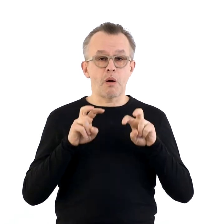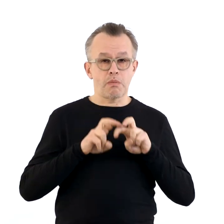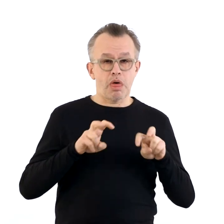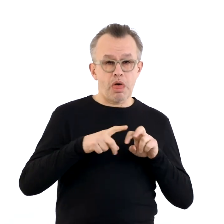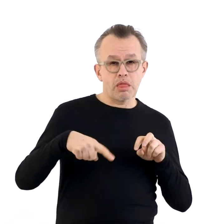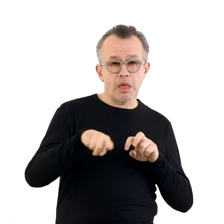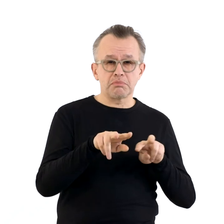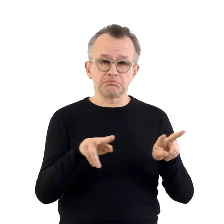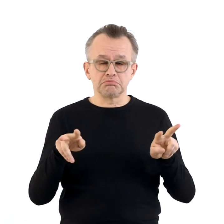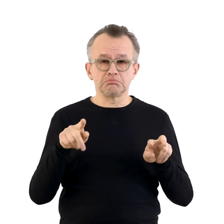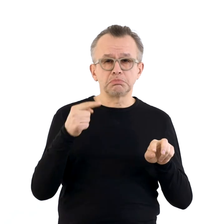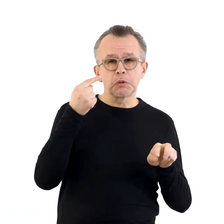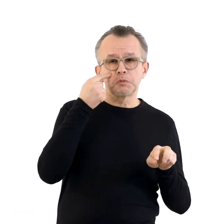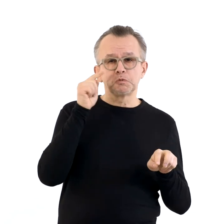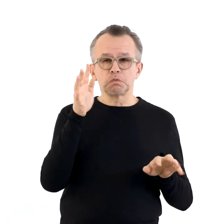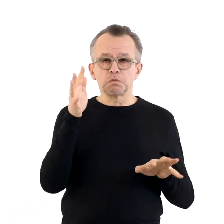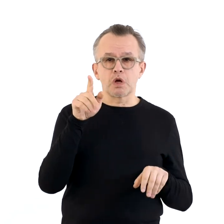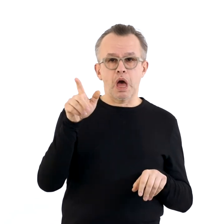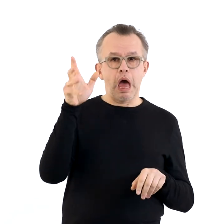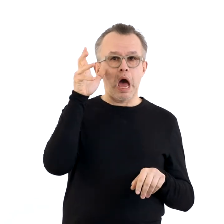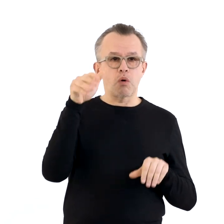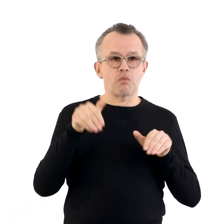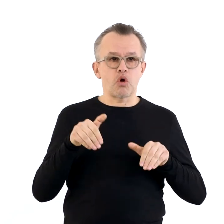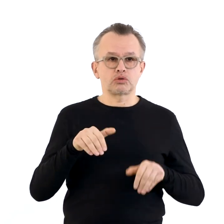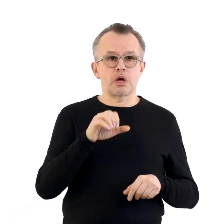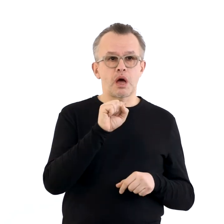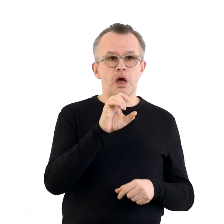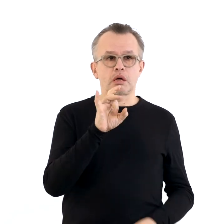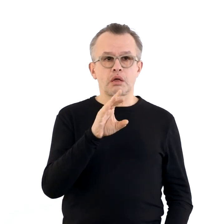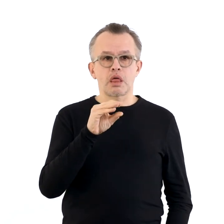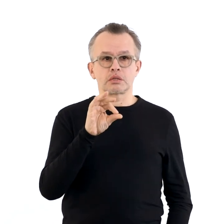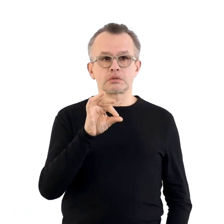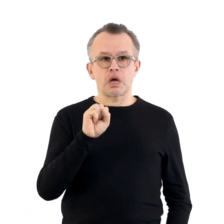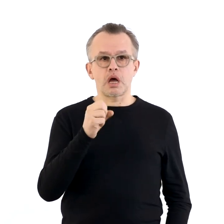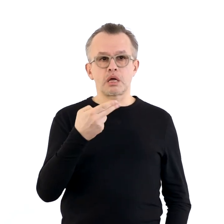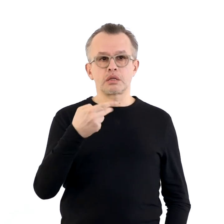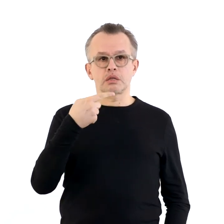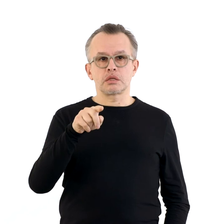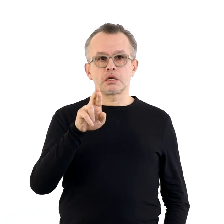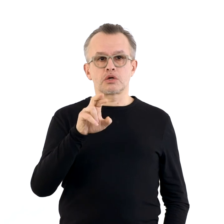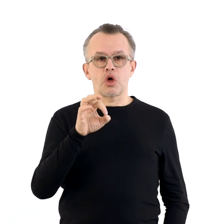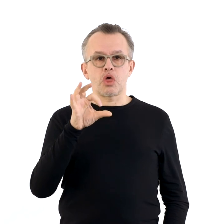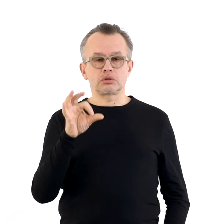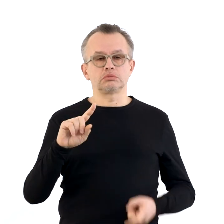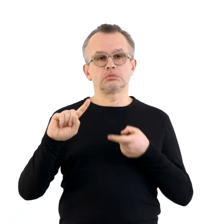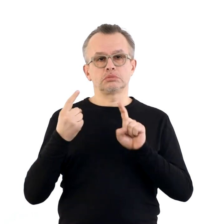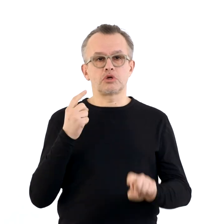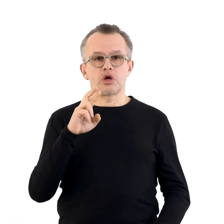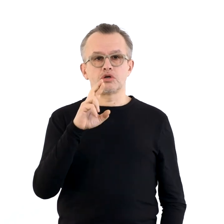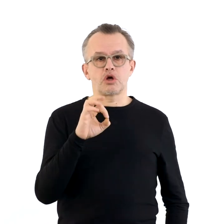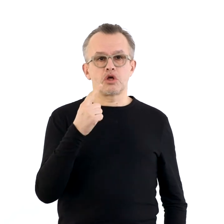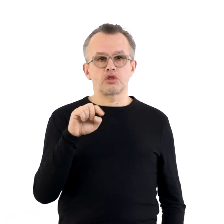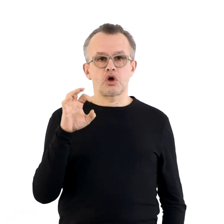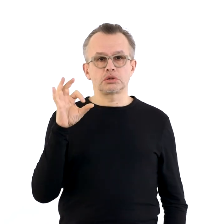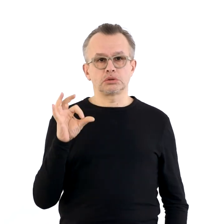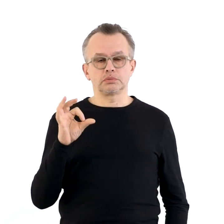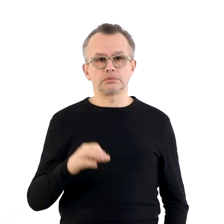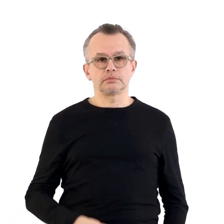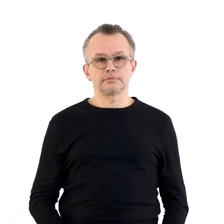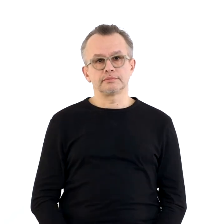Niektórzy badacze przypuszczają, że twórcą mógł być Agesandros z Rodos.